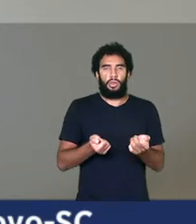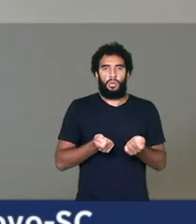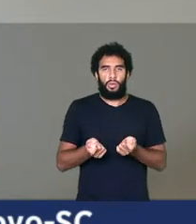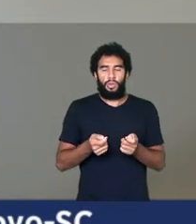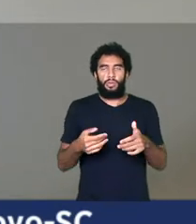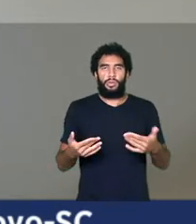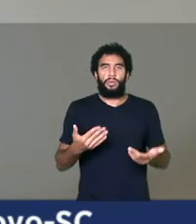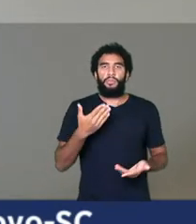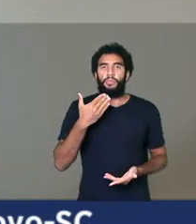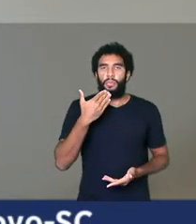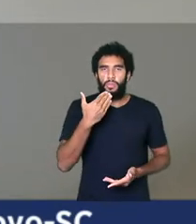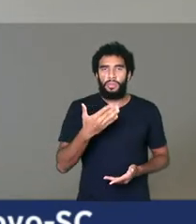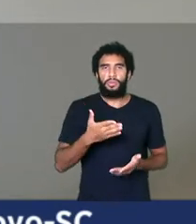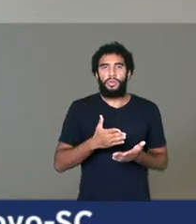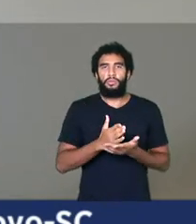TIRAR SUPRIMIR TODA ESSA LIMO AÇÃO, POR ISSO NÓS PEDIMOS